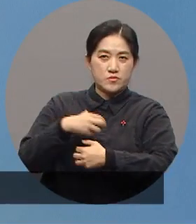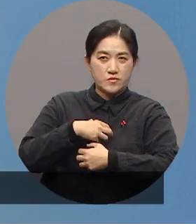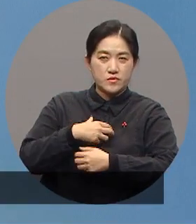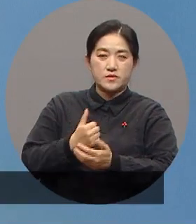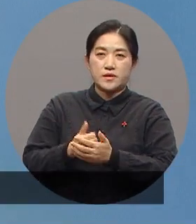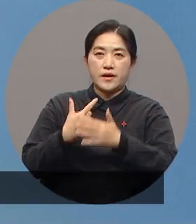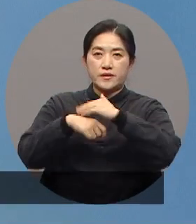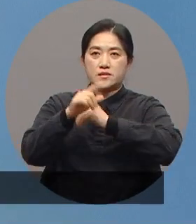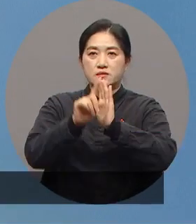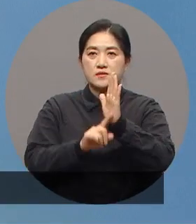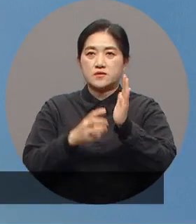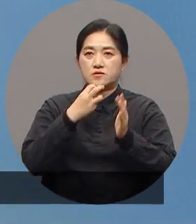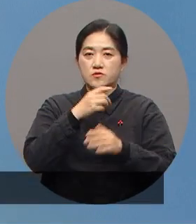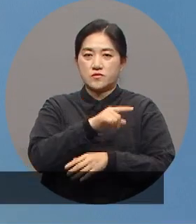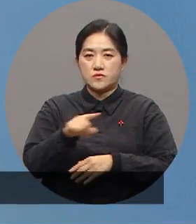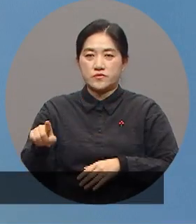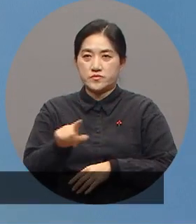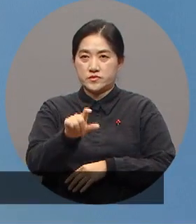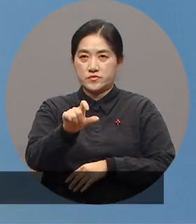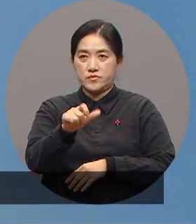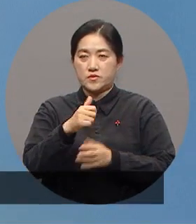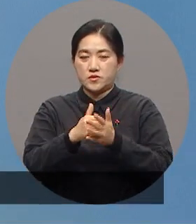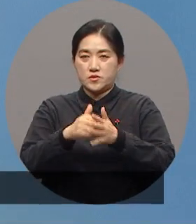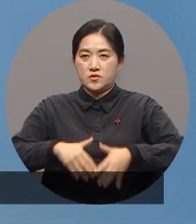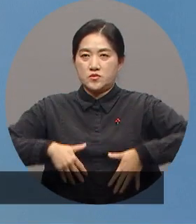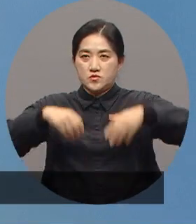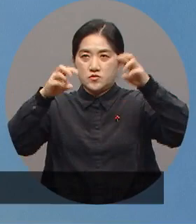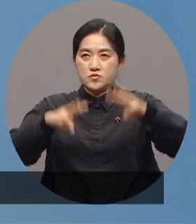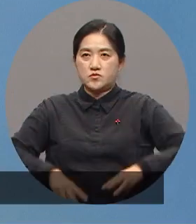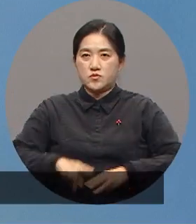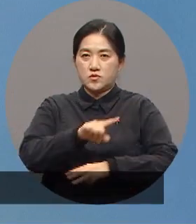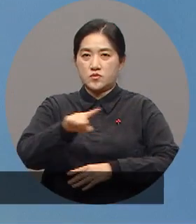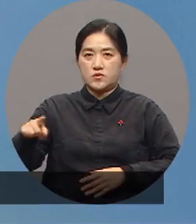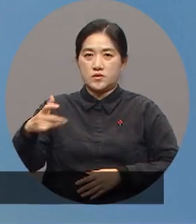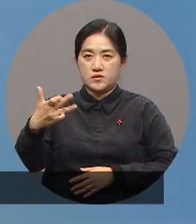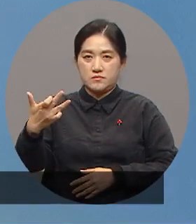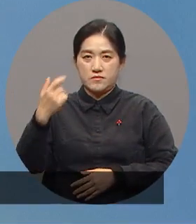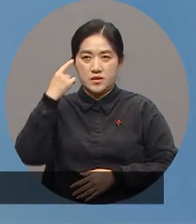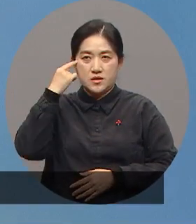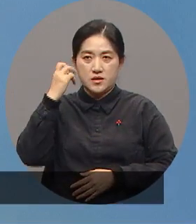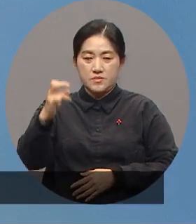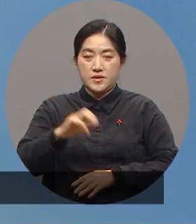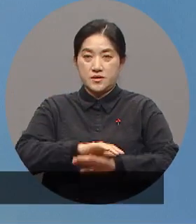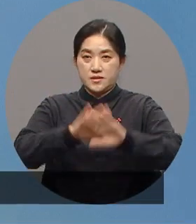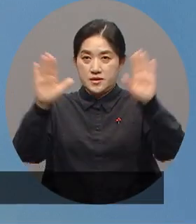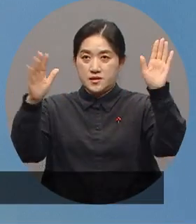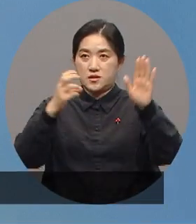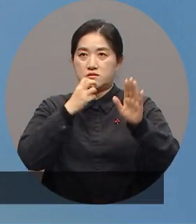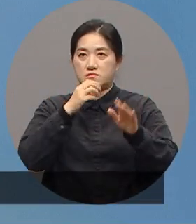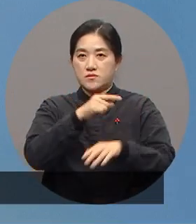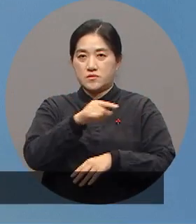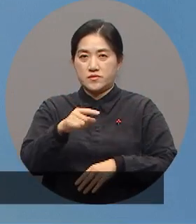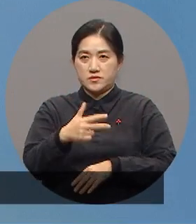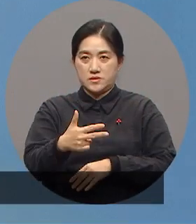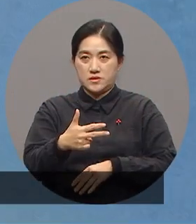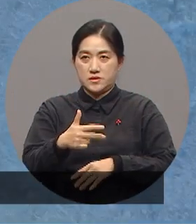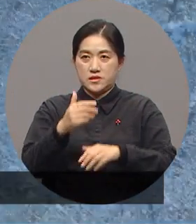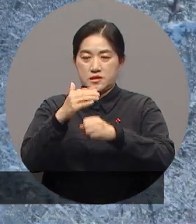동해안 지역은 화재 위험이 크겠습니다. 내일 아침 서울의 최저 기온이 영하 15도,춘천이 영하 18도가 예상되고요.